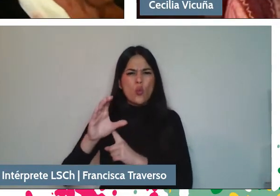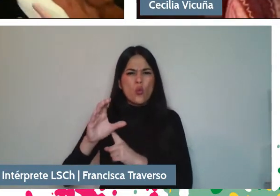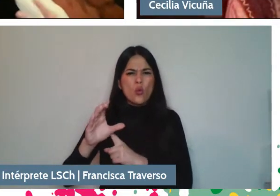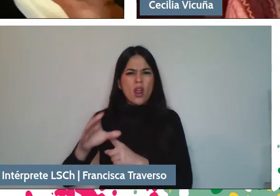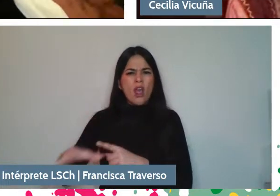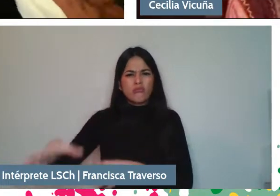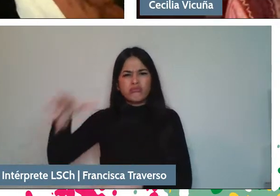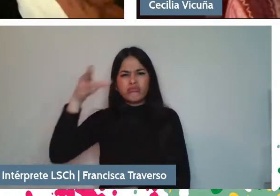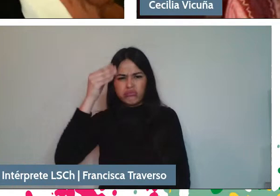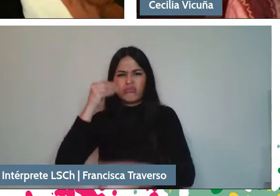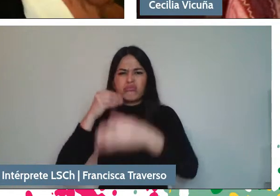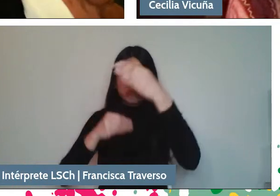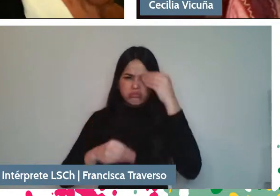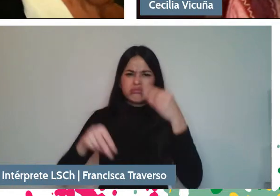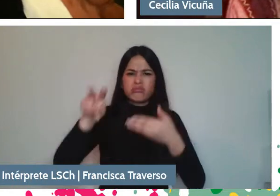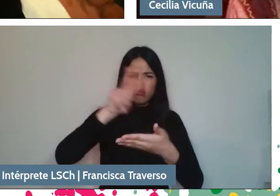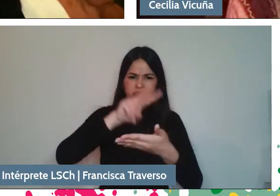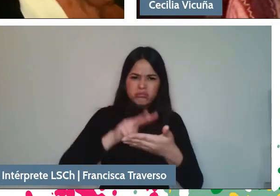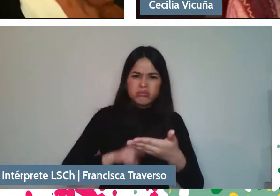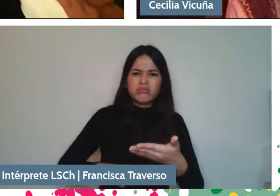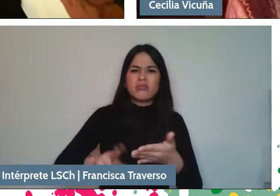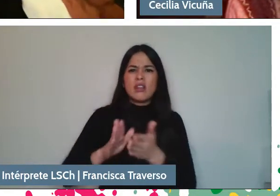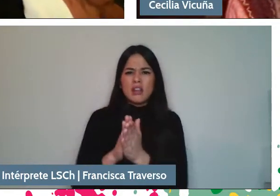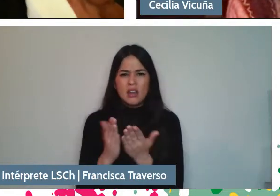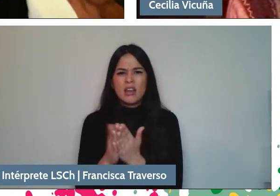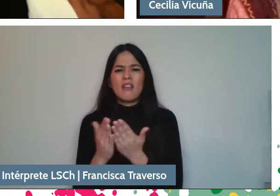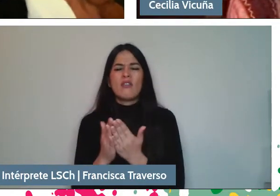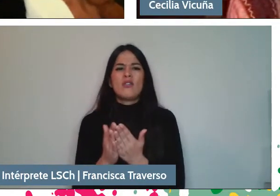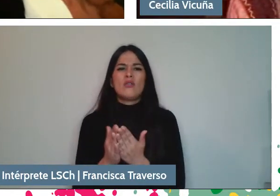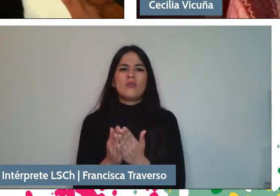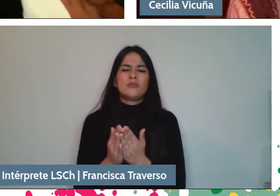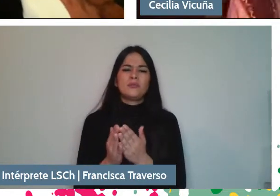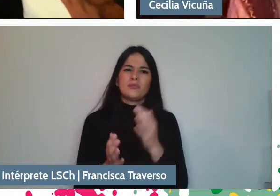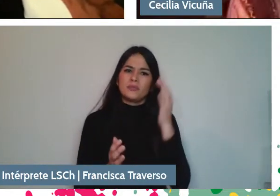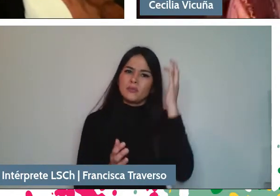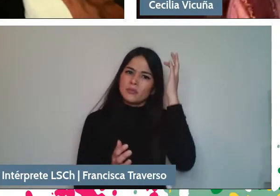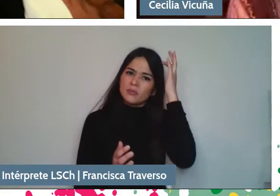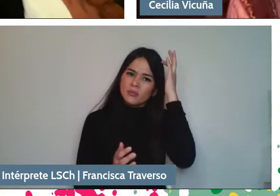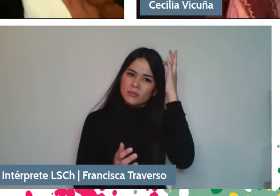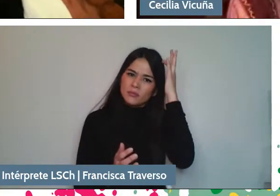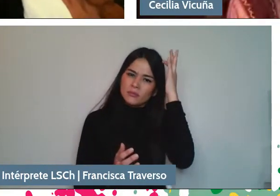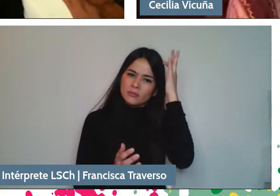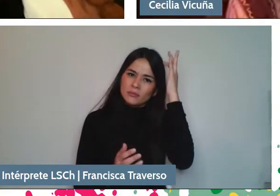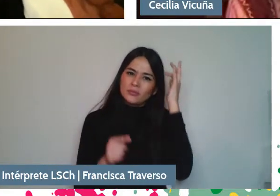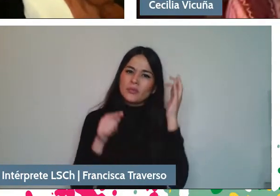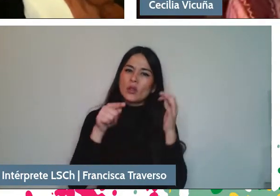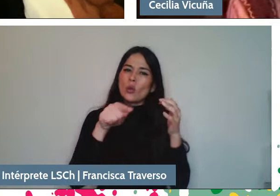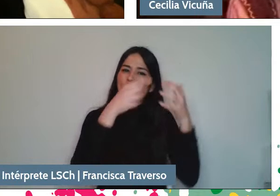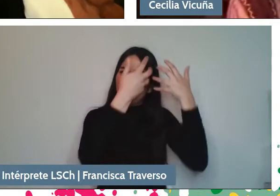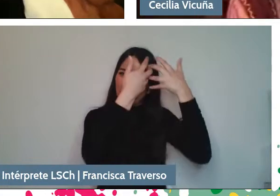Siempre las citas con todos estos libros, pero que de alguna manera tu pensamiento empieza a ser contra hegemónico.